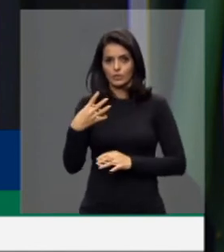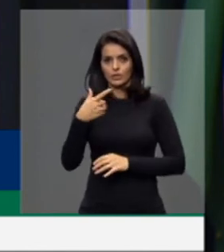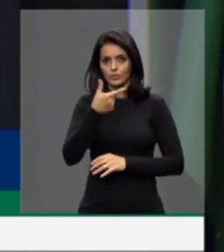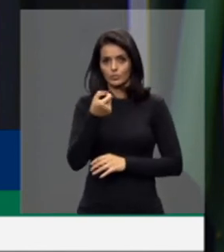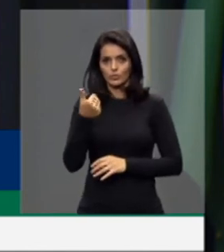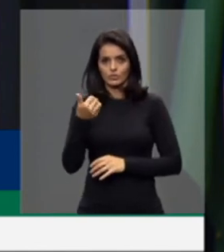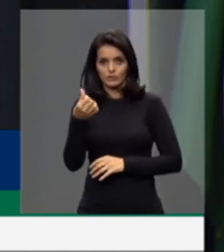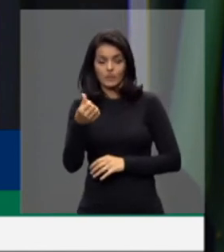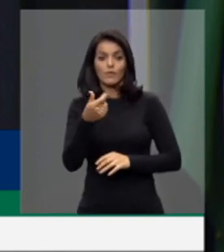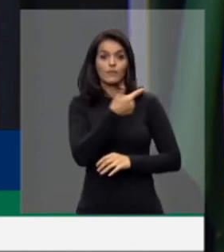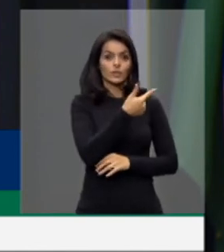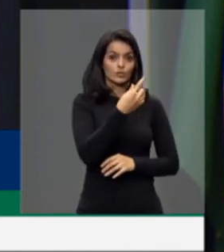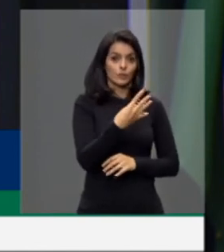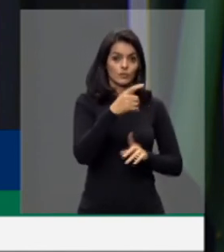ES, RESUMIDAS TNOERAMS DO